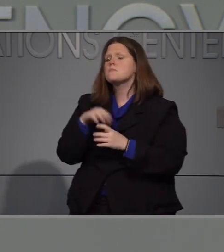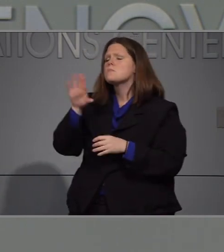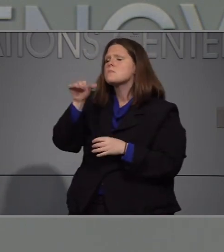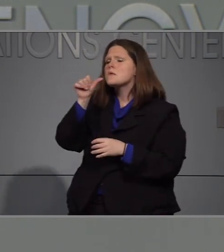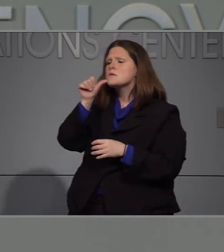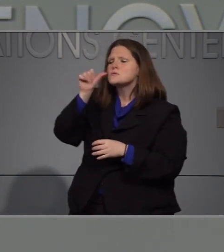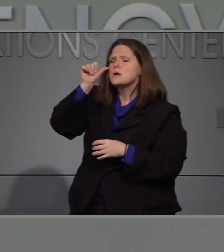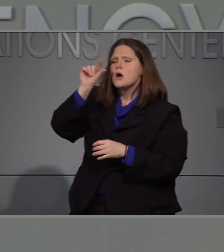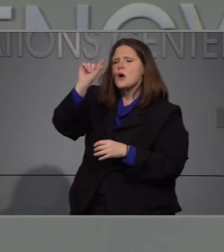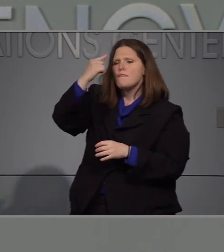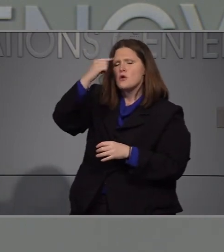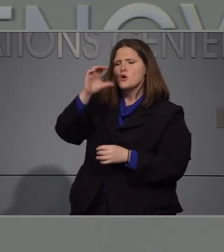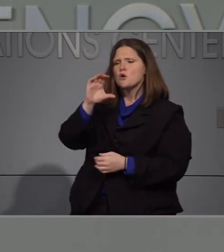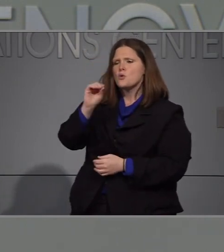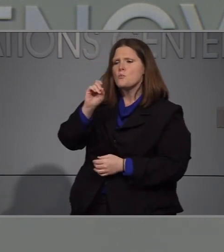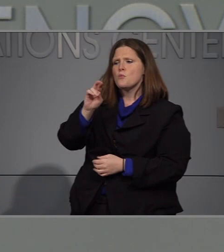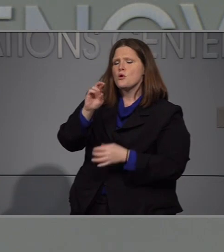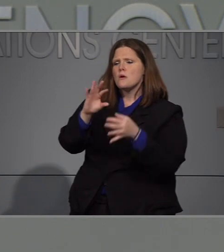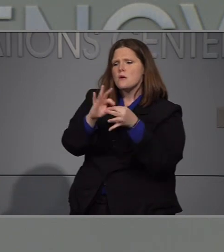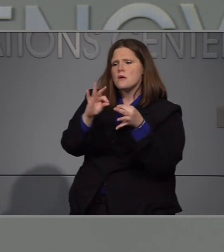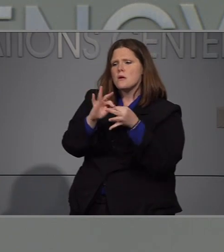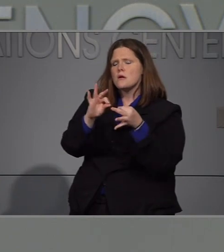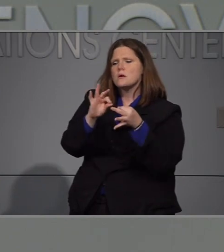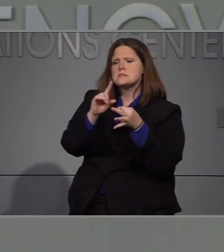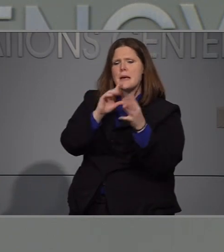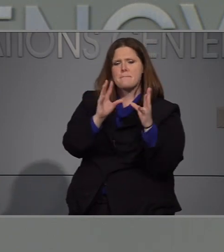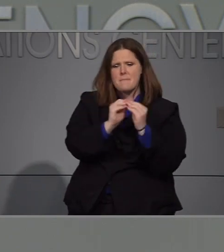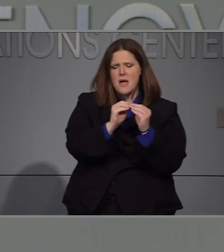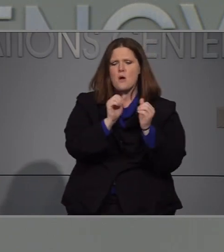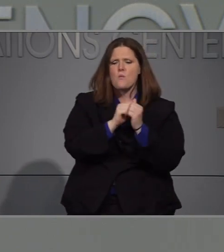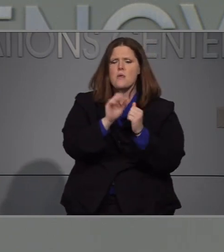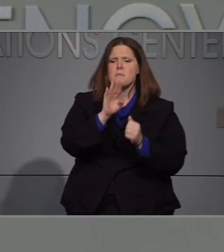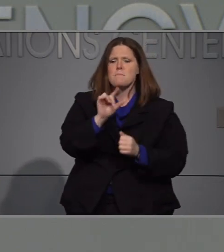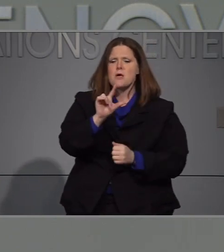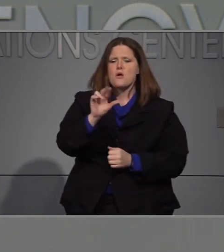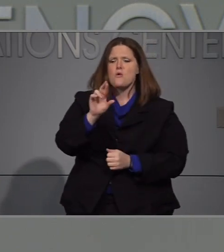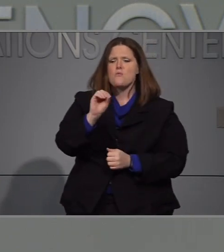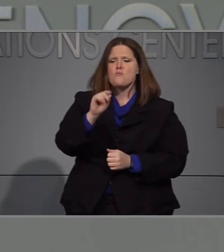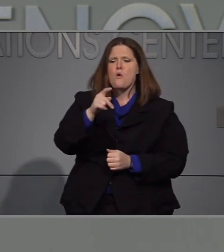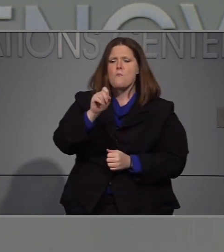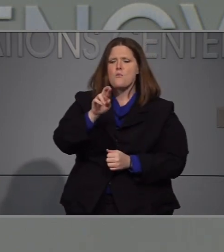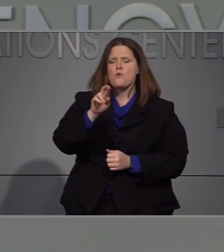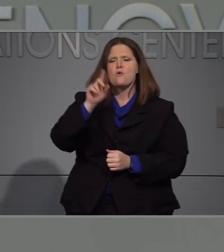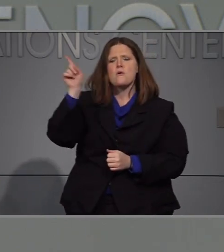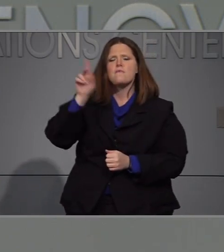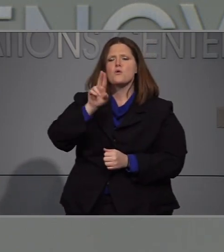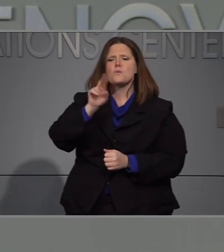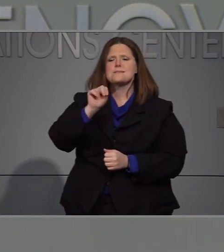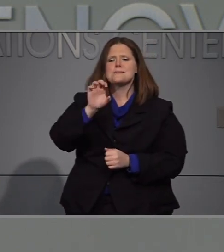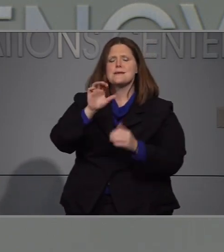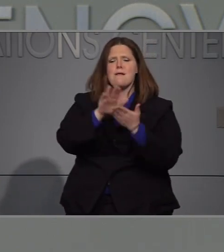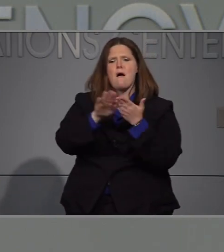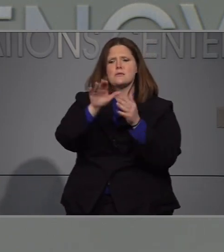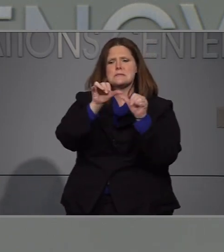respuesta fue mil del el gobernador Cooper, dijo ayer habló sobre los planes de